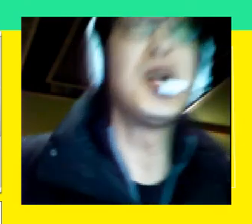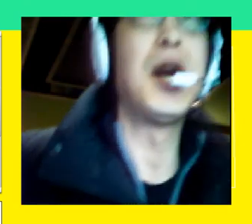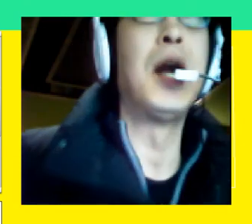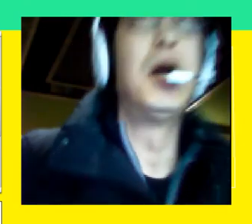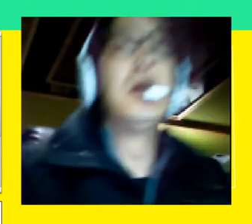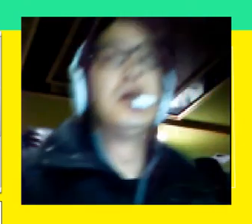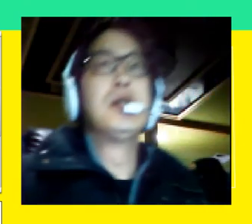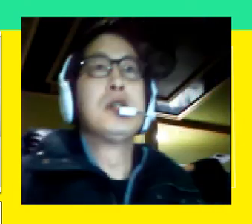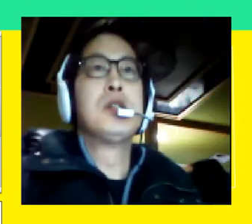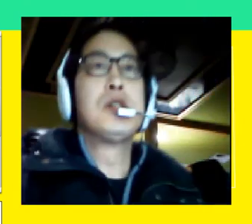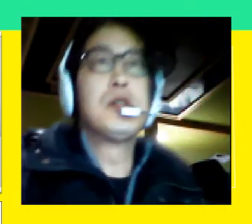이상입니다